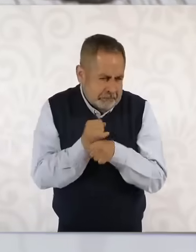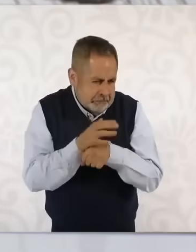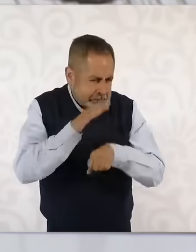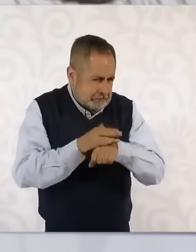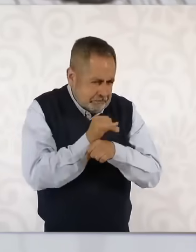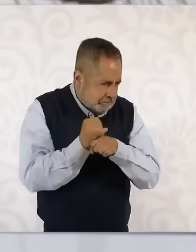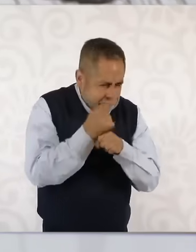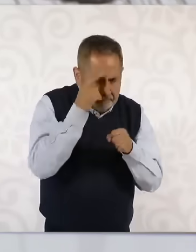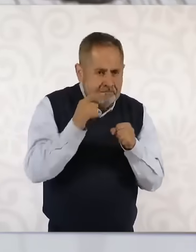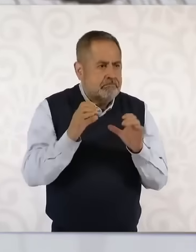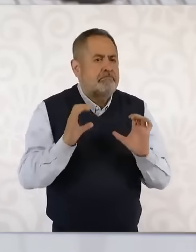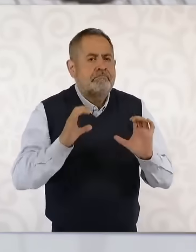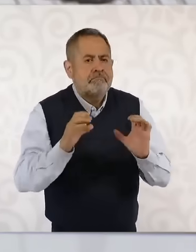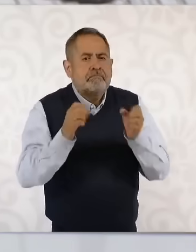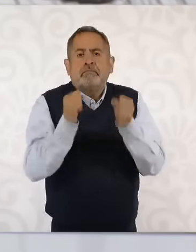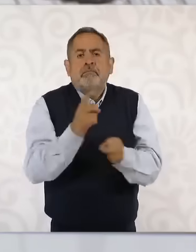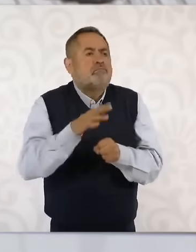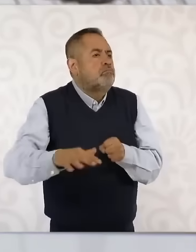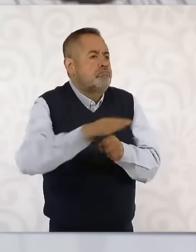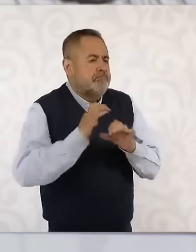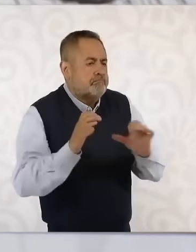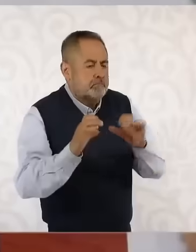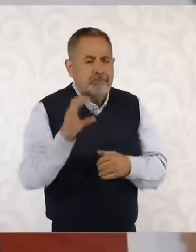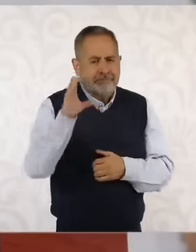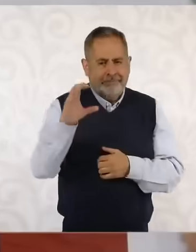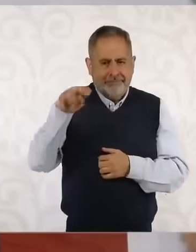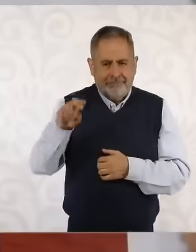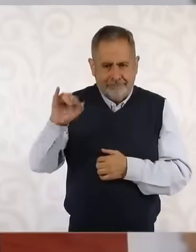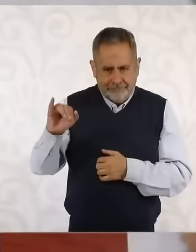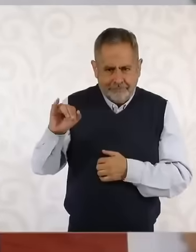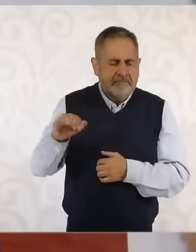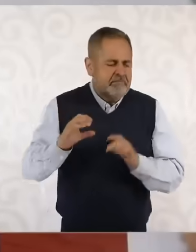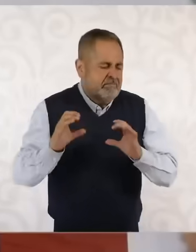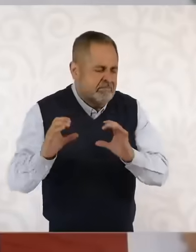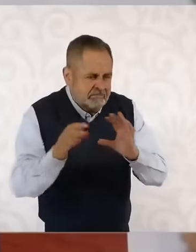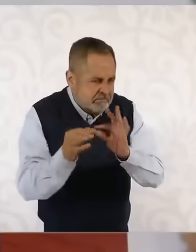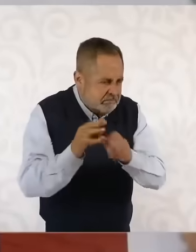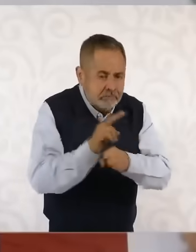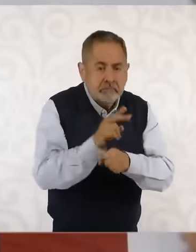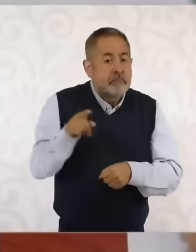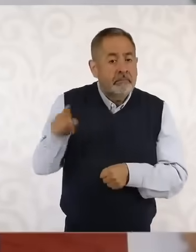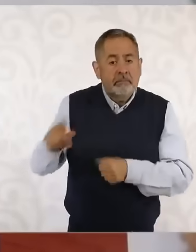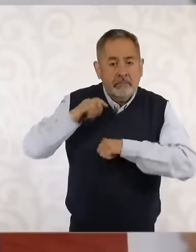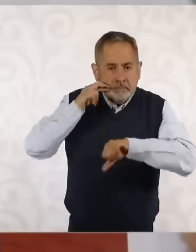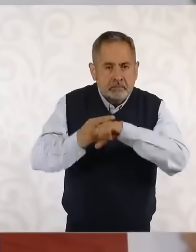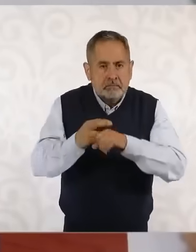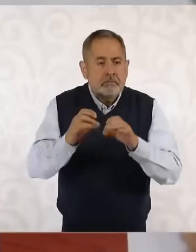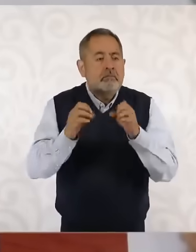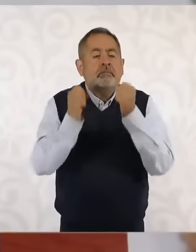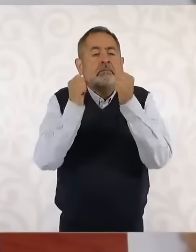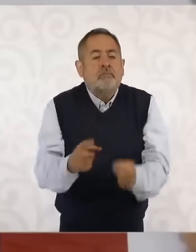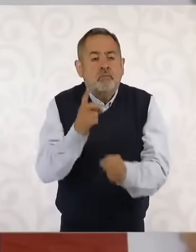seguridad pública. El CNI tiene como función principal la seguridad nacional, pero en las